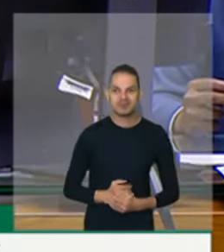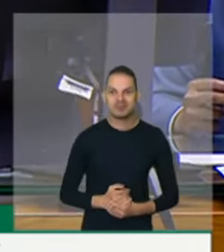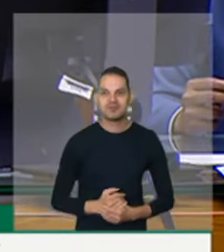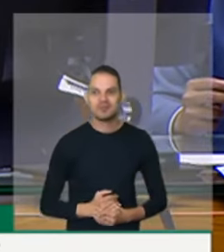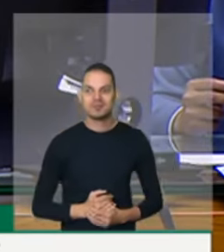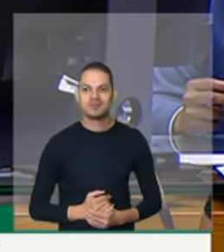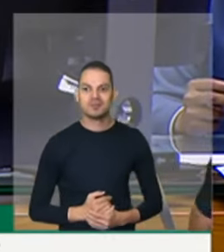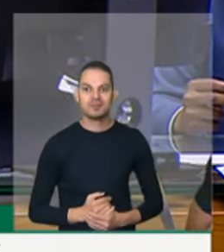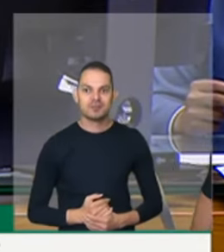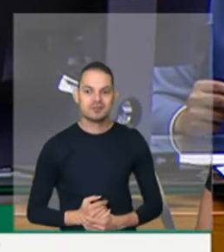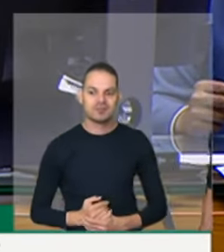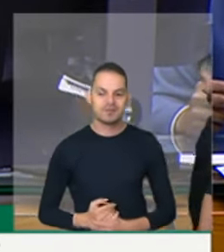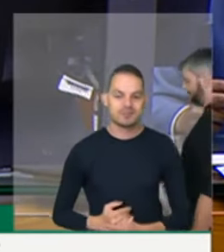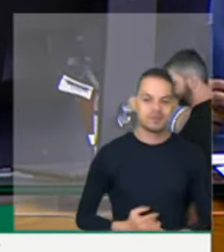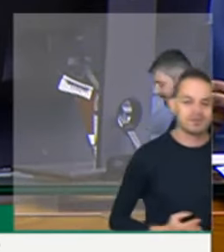ORIENTA O SOLIDARIEDADE?! O